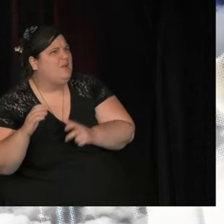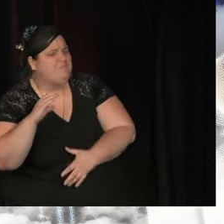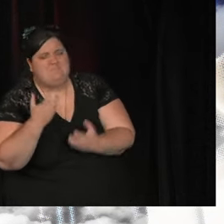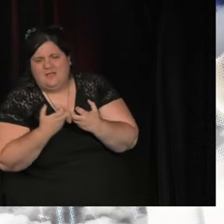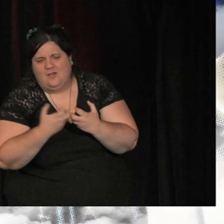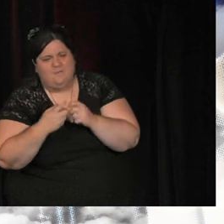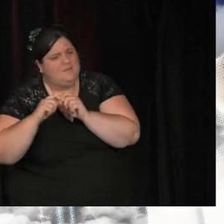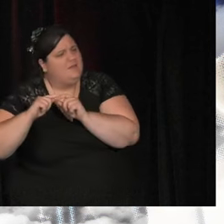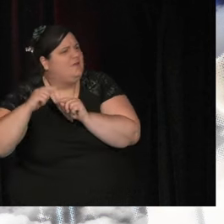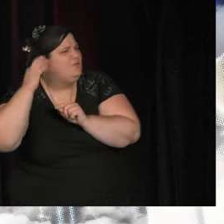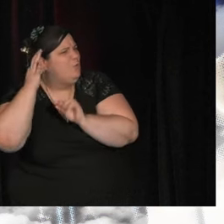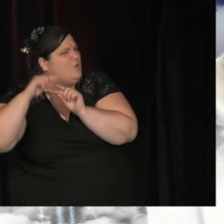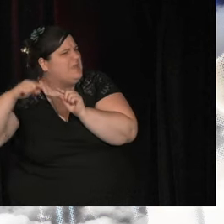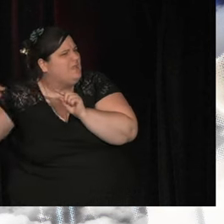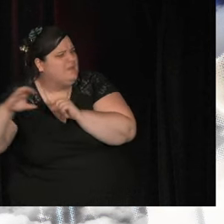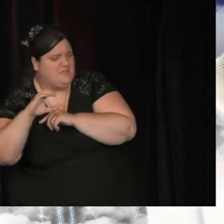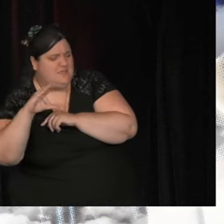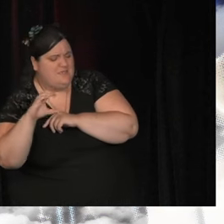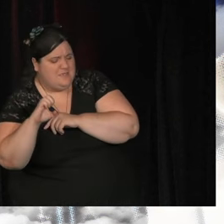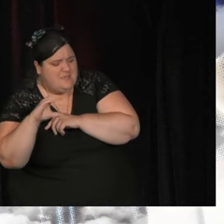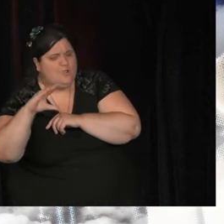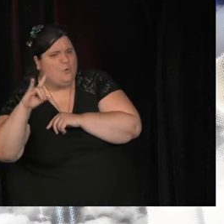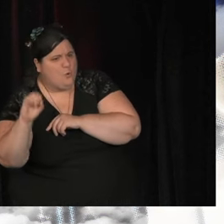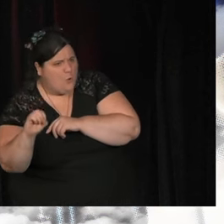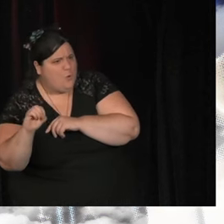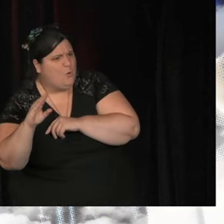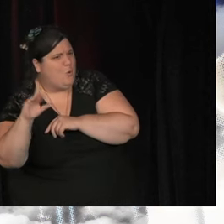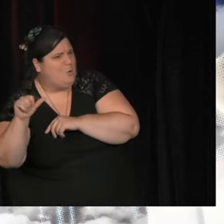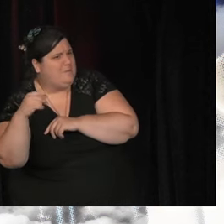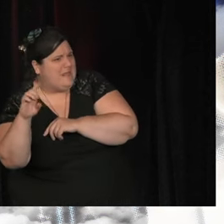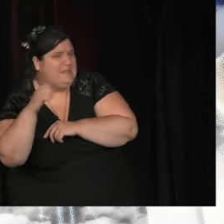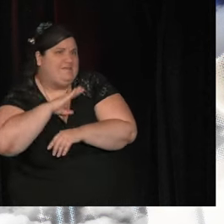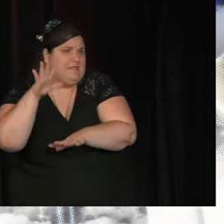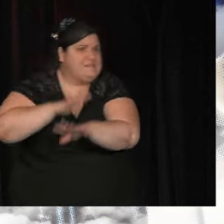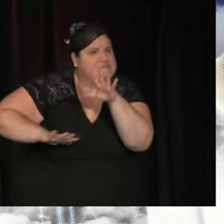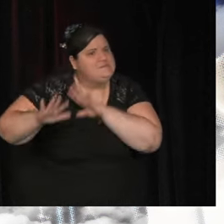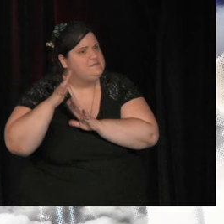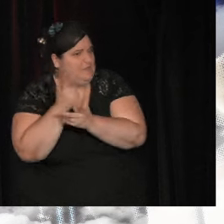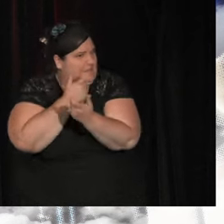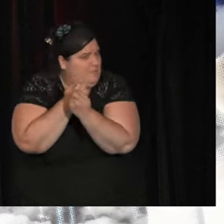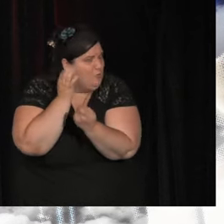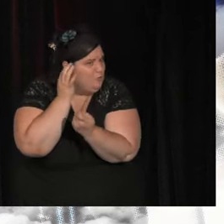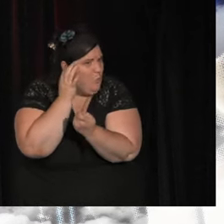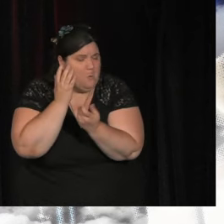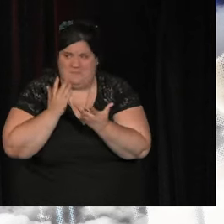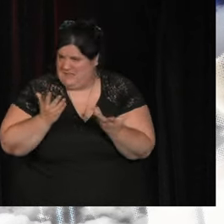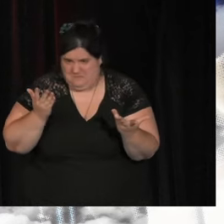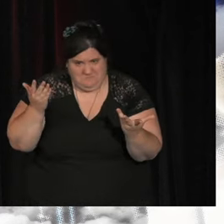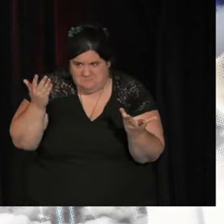qu'est-ce qu'il en est ou comment ça marche ? C'est quand même un vaste sujet, tu vois, je ne sais pas…